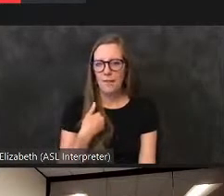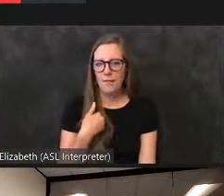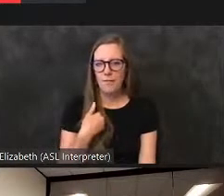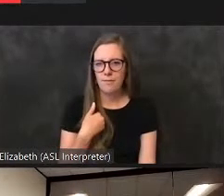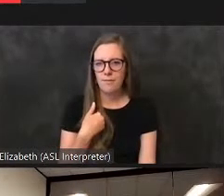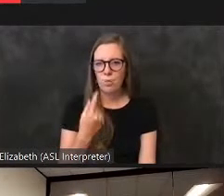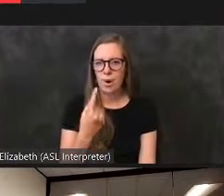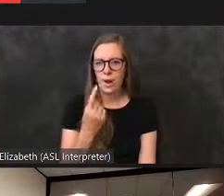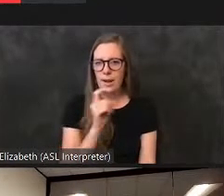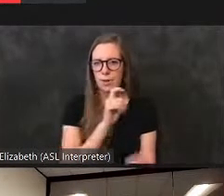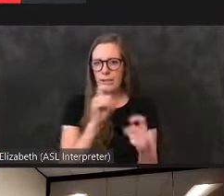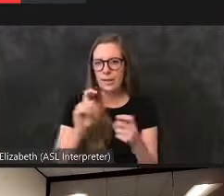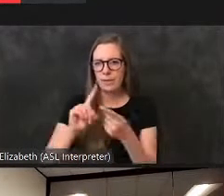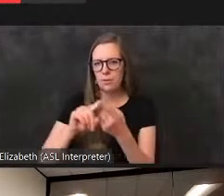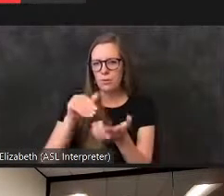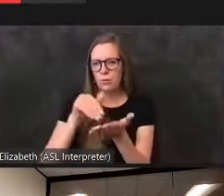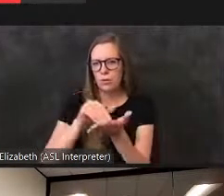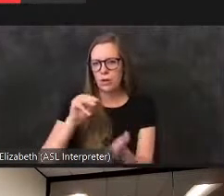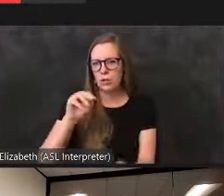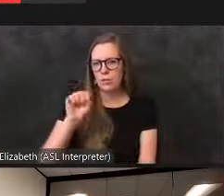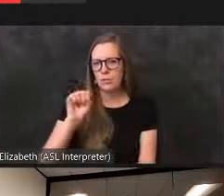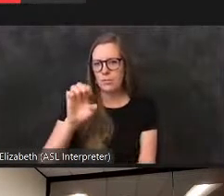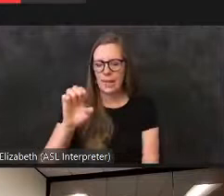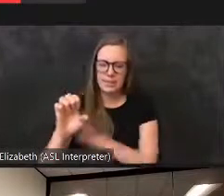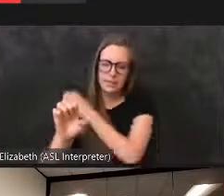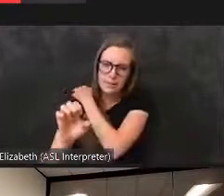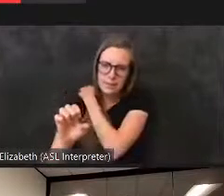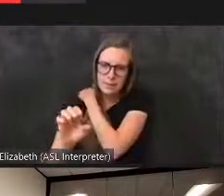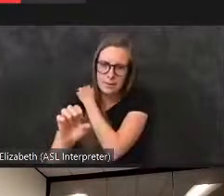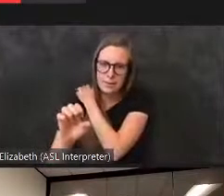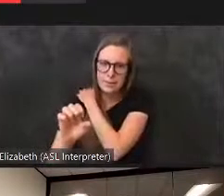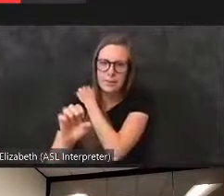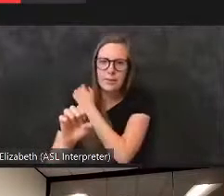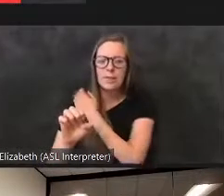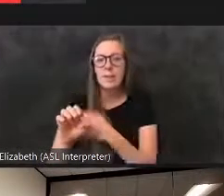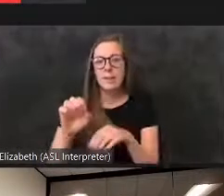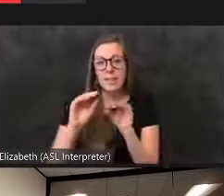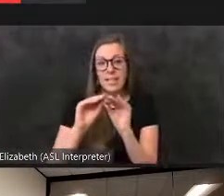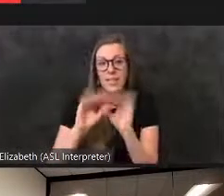la cual yo le entregara al AMAIS con respecto a sus preocupaciones.